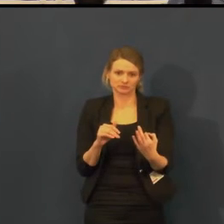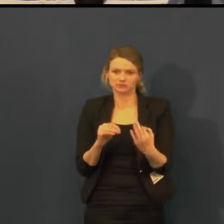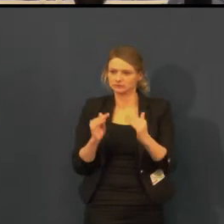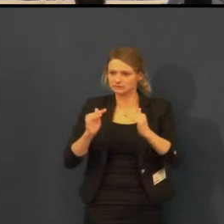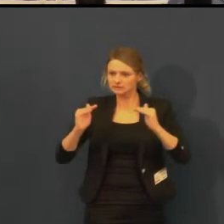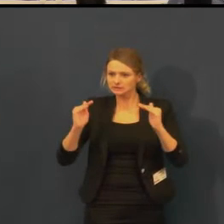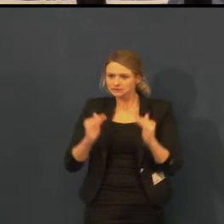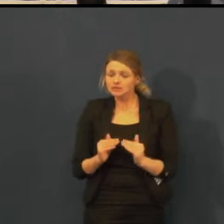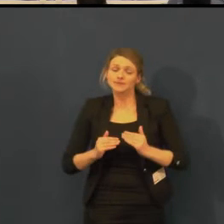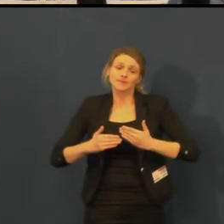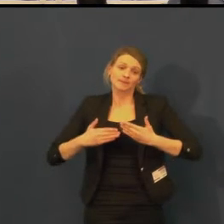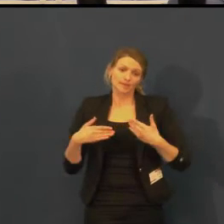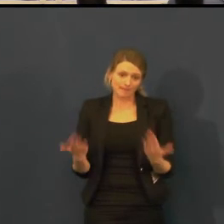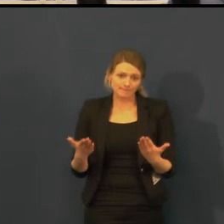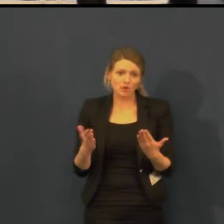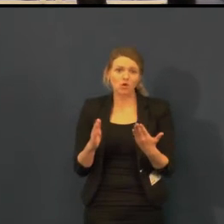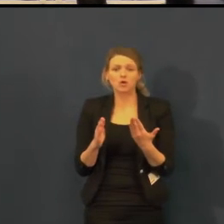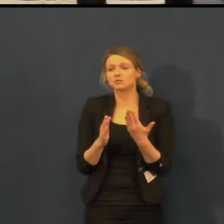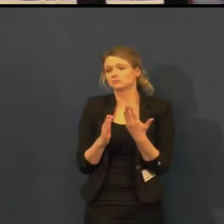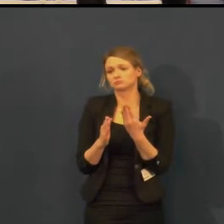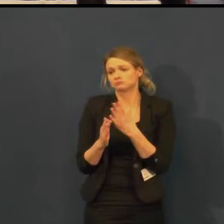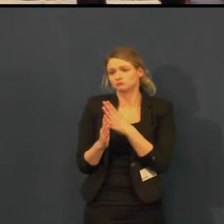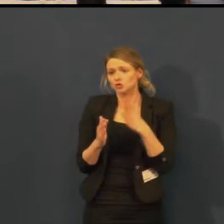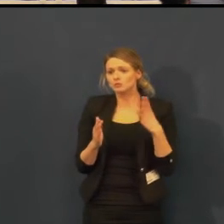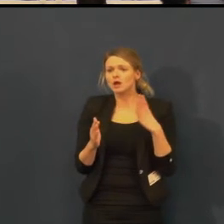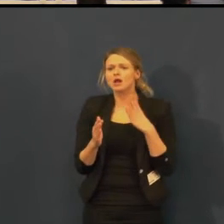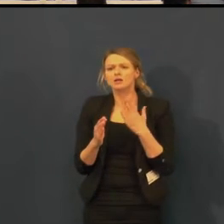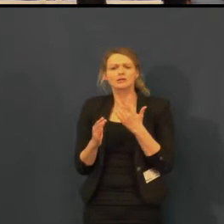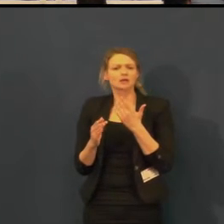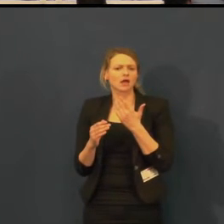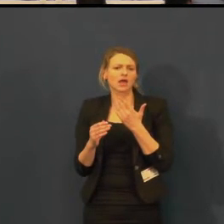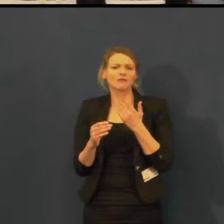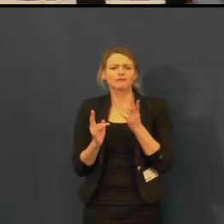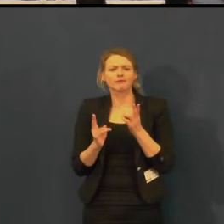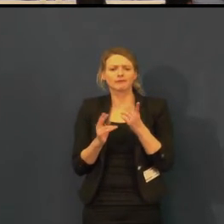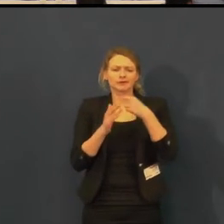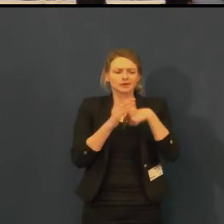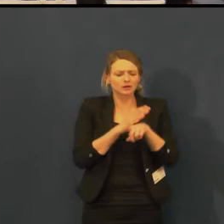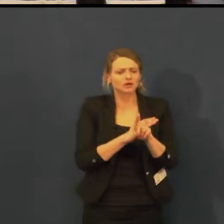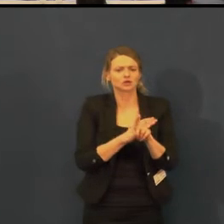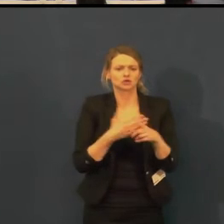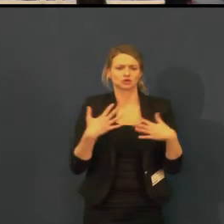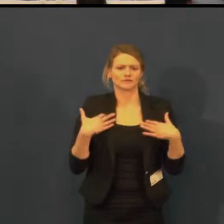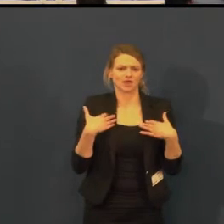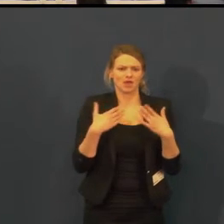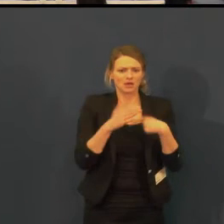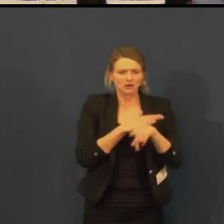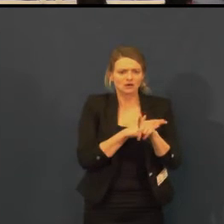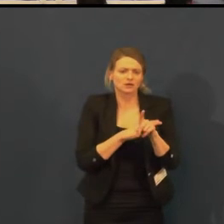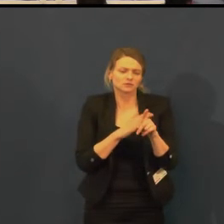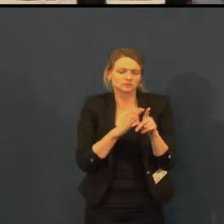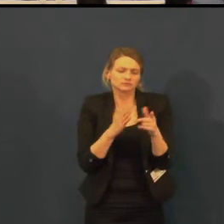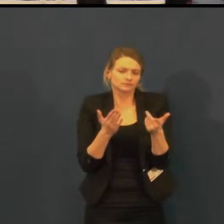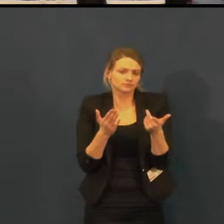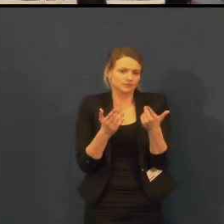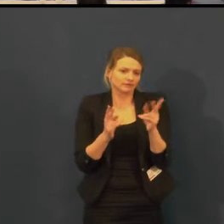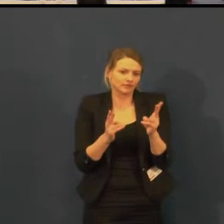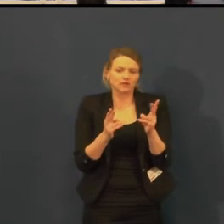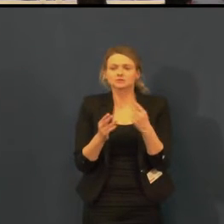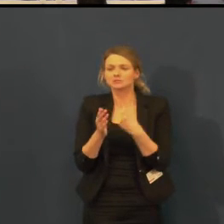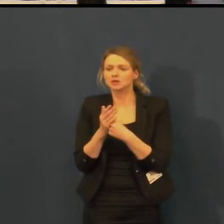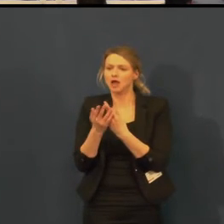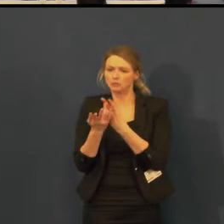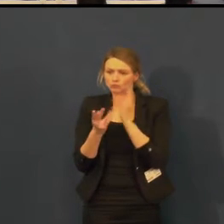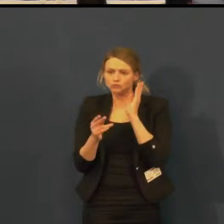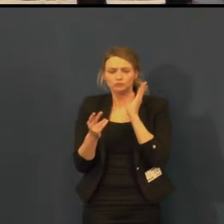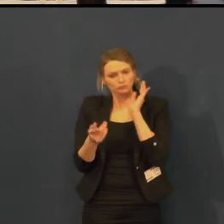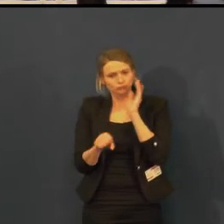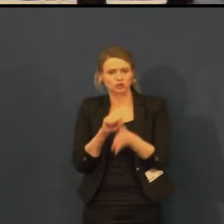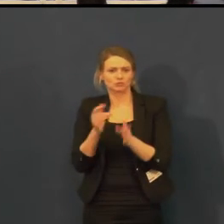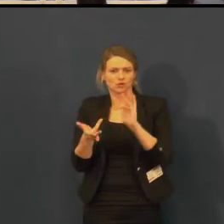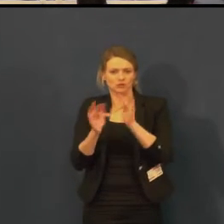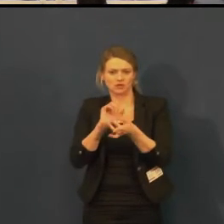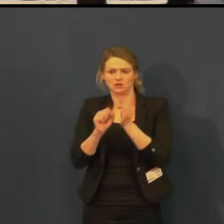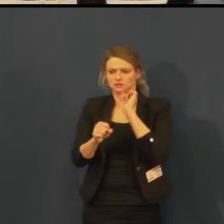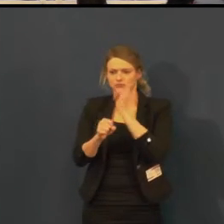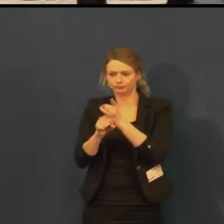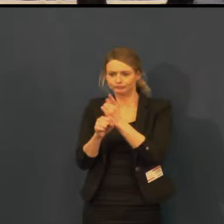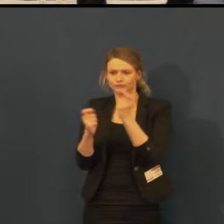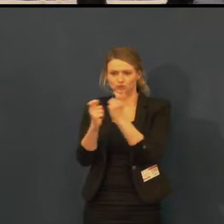Vstupenku můžete zakoupit i on-line nákupem, ale tam není akceptovatelná ta sleva.